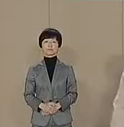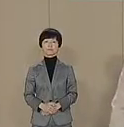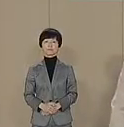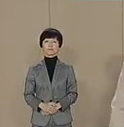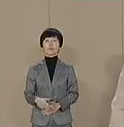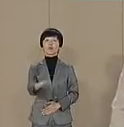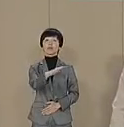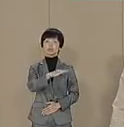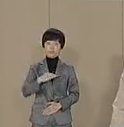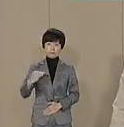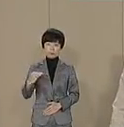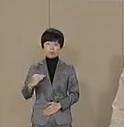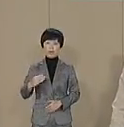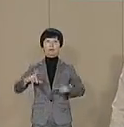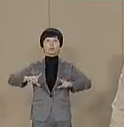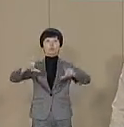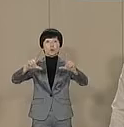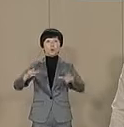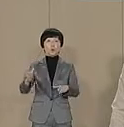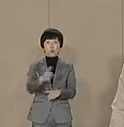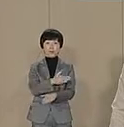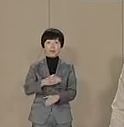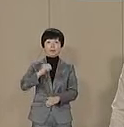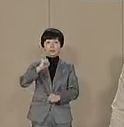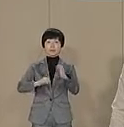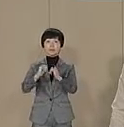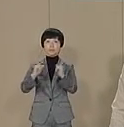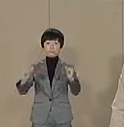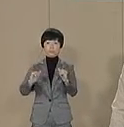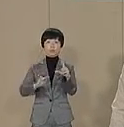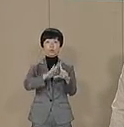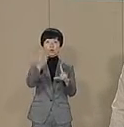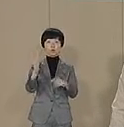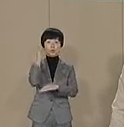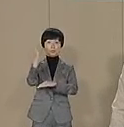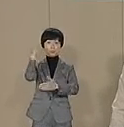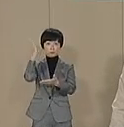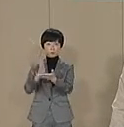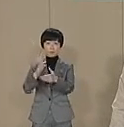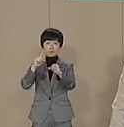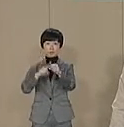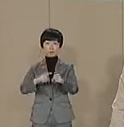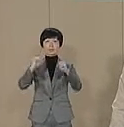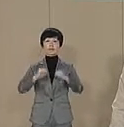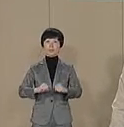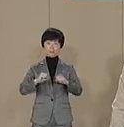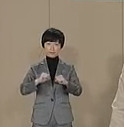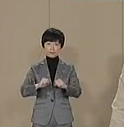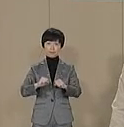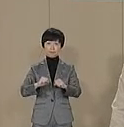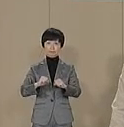(笠井) 私たちは 東京から 自民公明政治を 終わらせるために 全力を尽くします 私